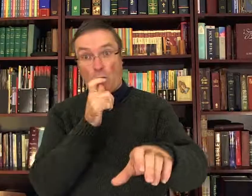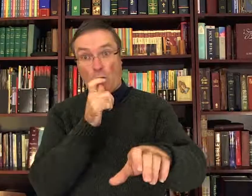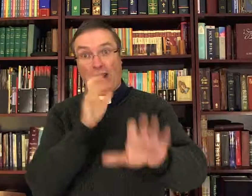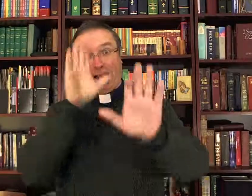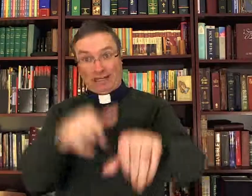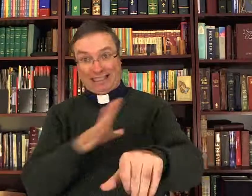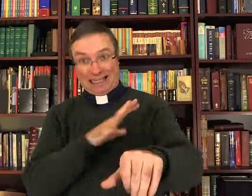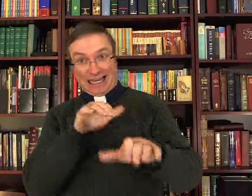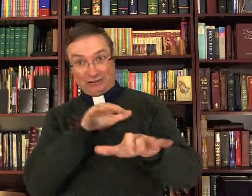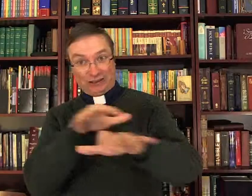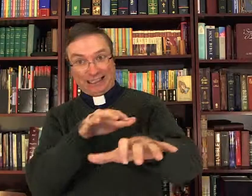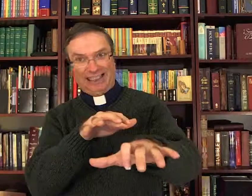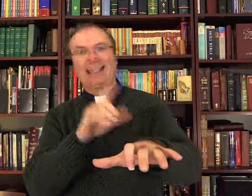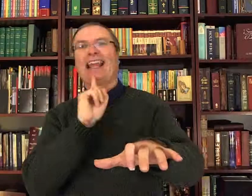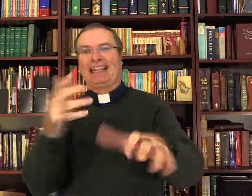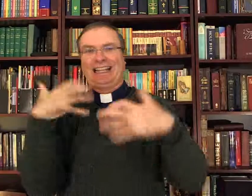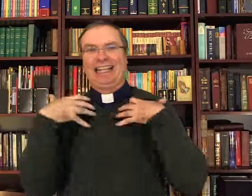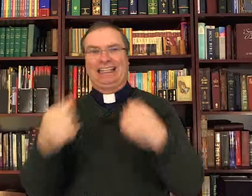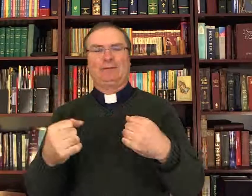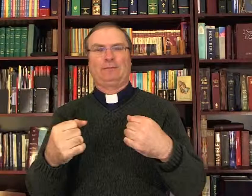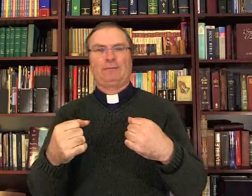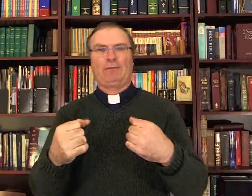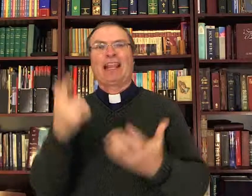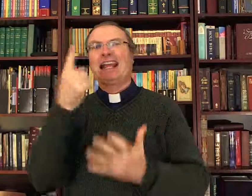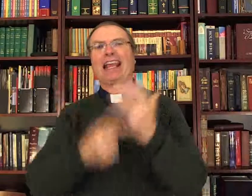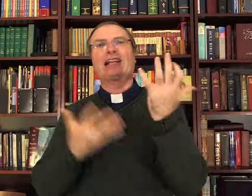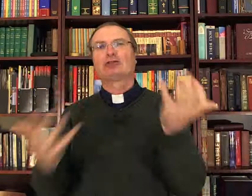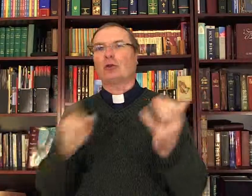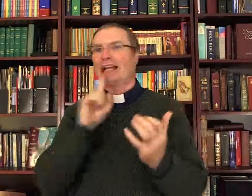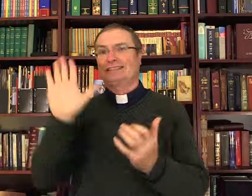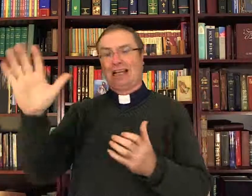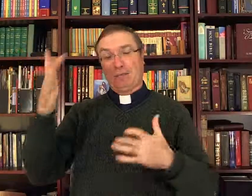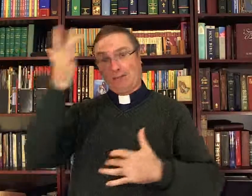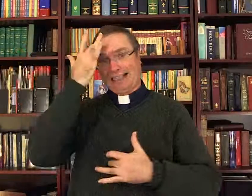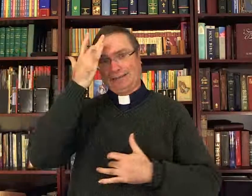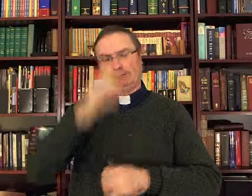après qu'elle avait été agitée était guéri, quelle que soit sa maladie.]